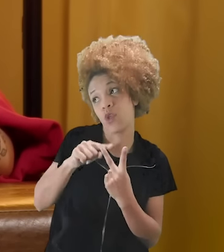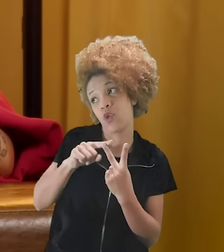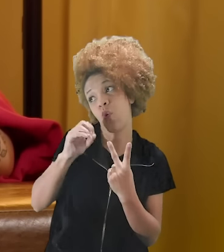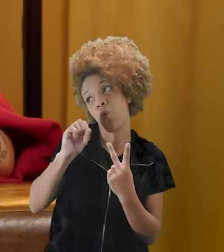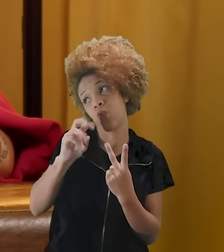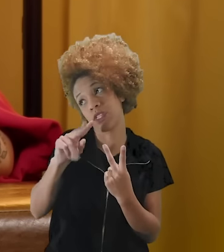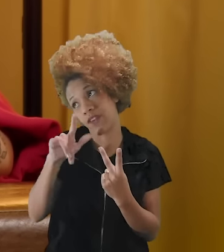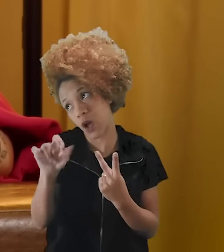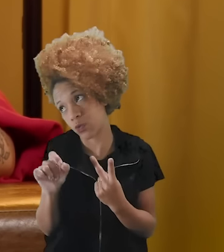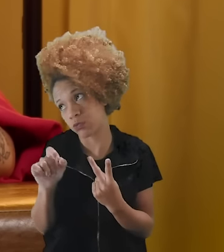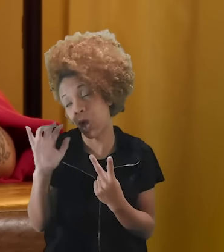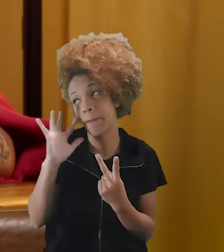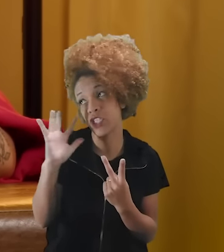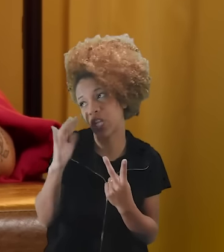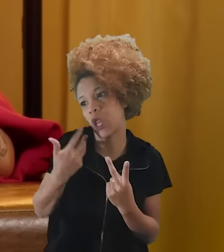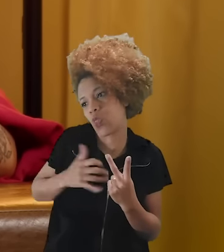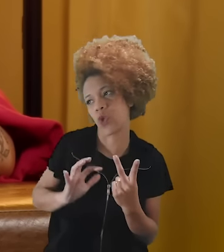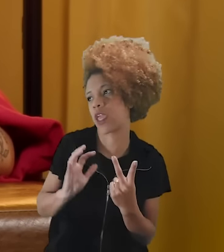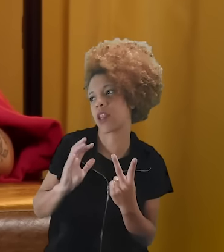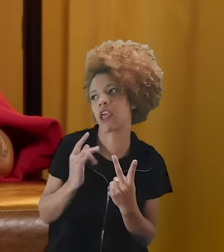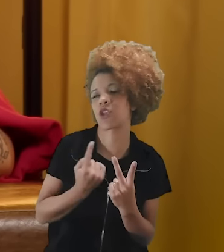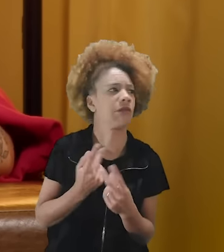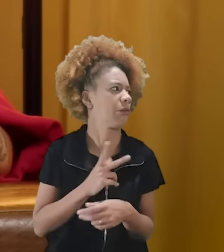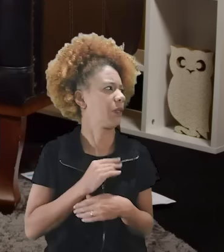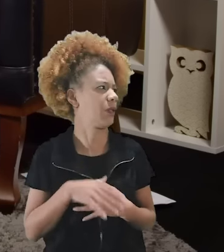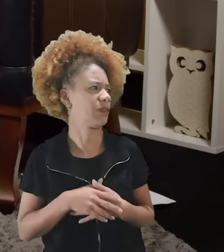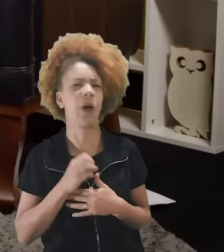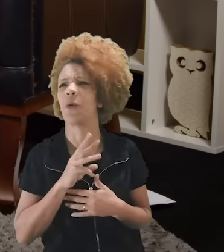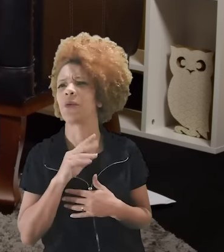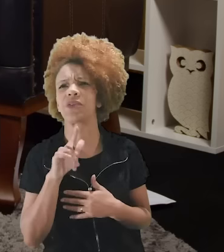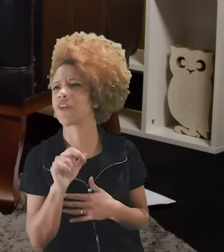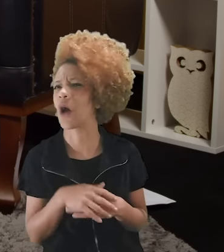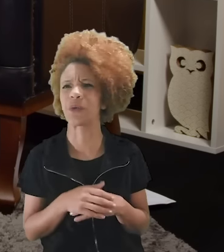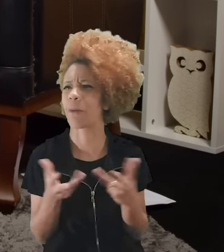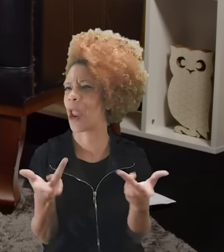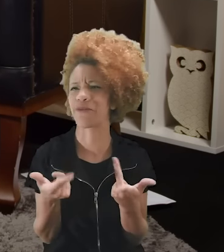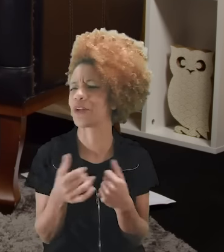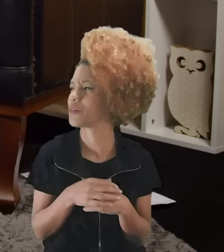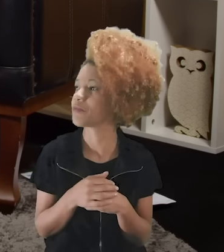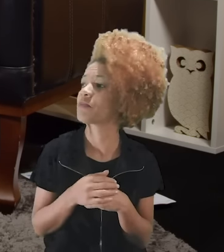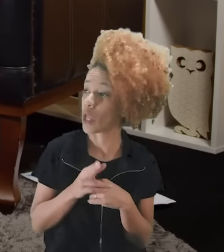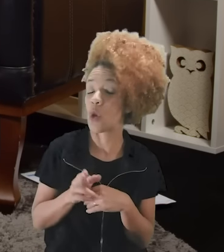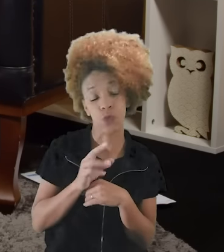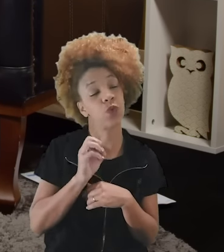Osvaldo é meu comentarista Imaginário porque eu não queria fazer sozinha né Então Eu puxava os e Osvaldo é muito nome de comentarista Osvaldo é muito bom inclusive utilizem um Osvaldo galera